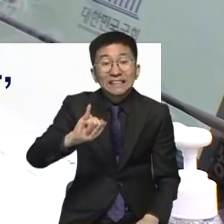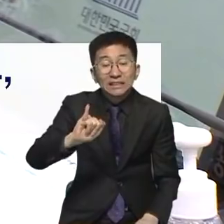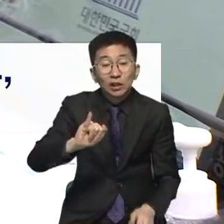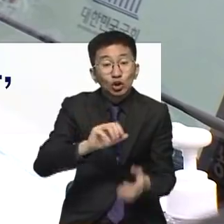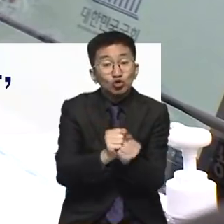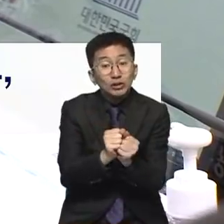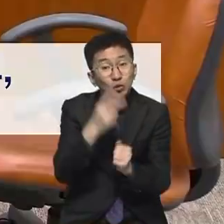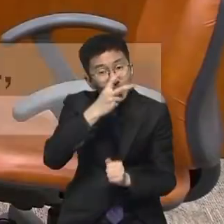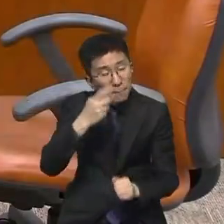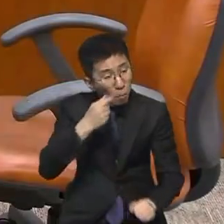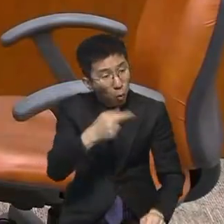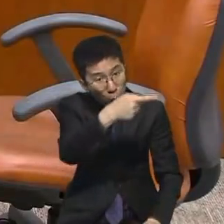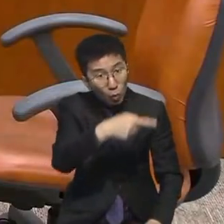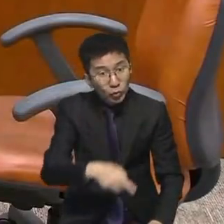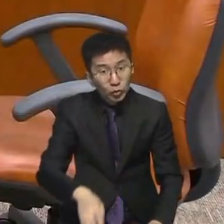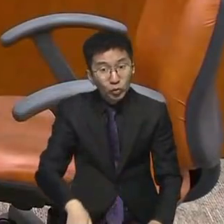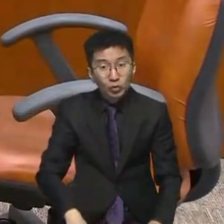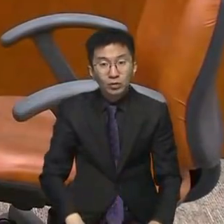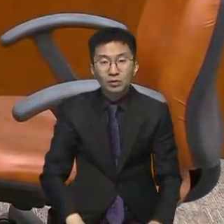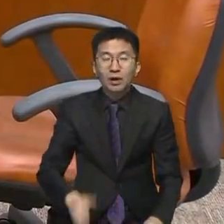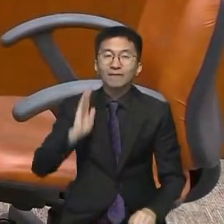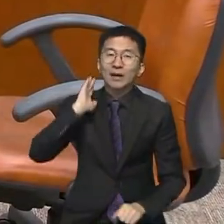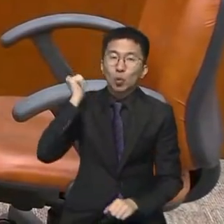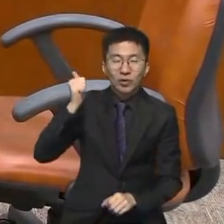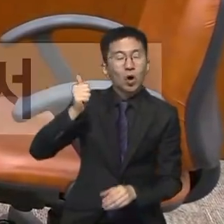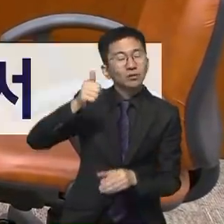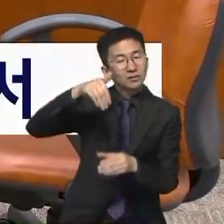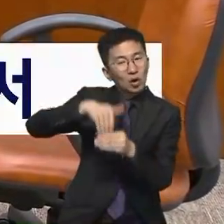(기자) 대선 정국에서 대장동 의혹 사건